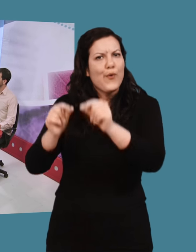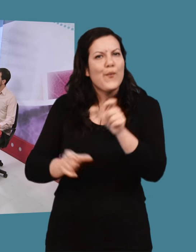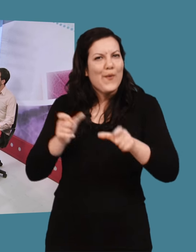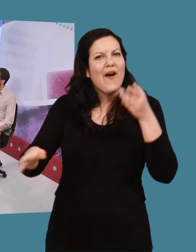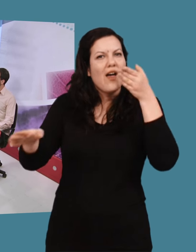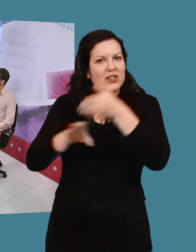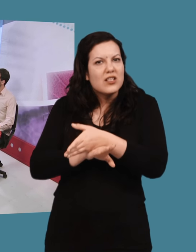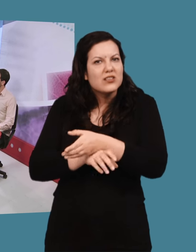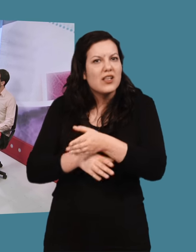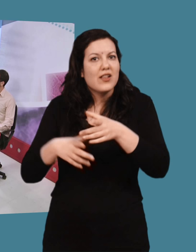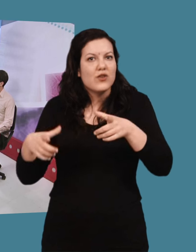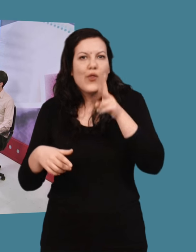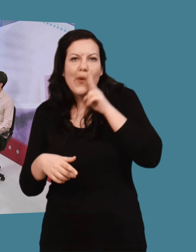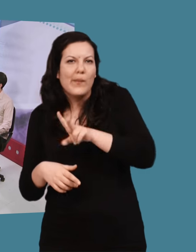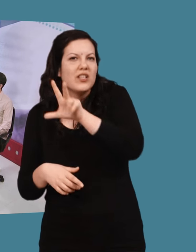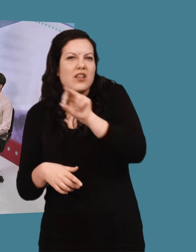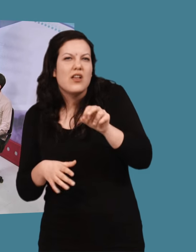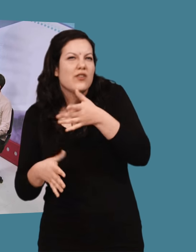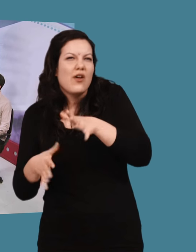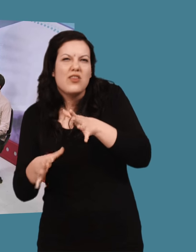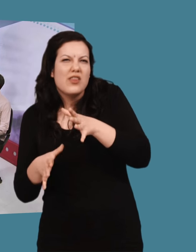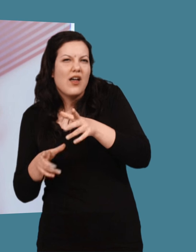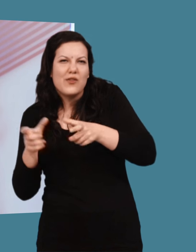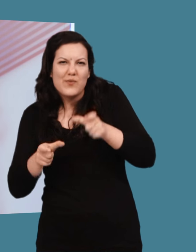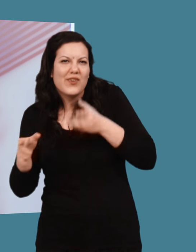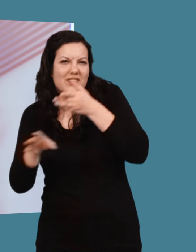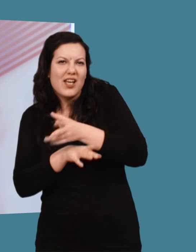que creció de 2300 y tantos en 2010 a